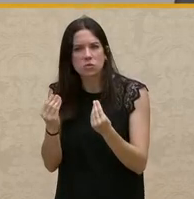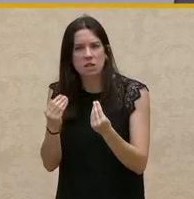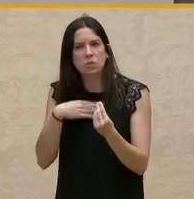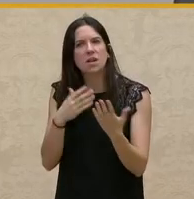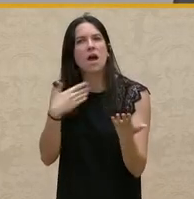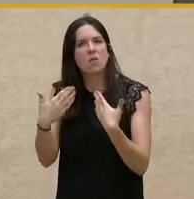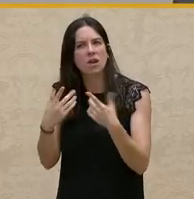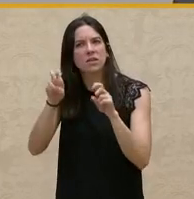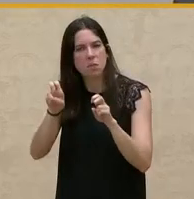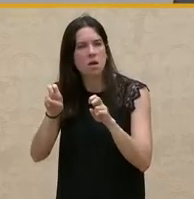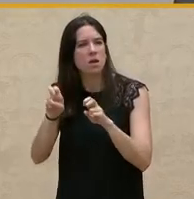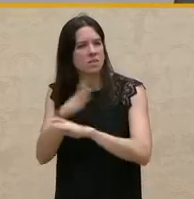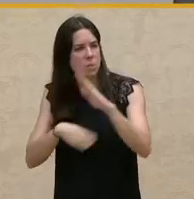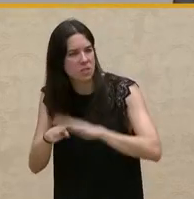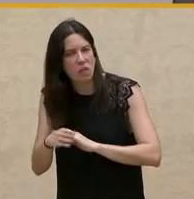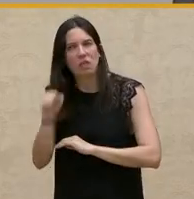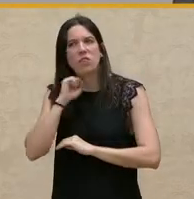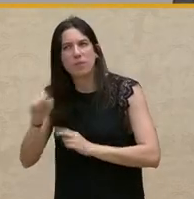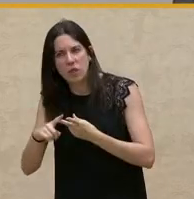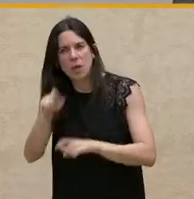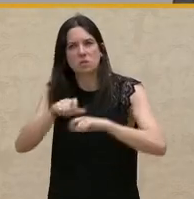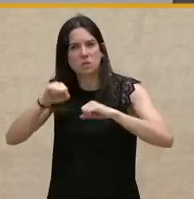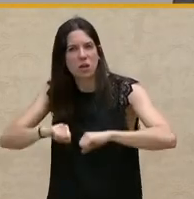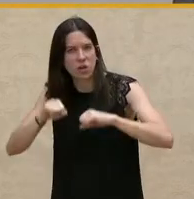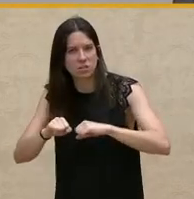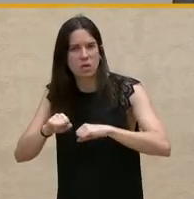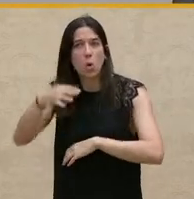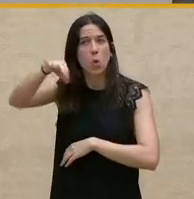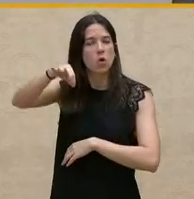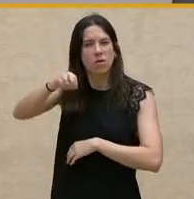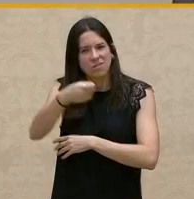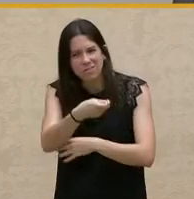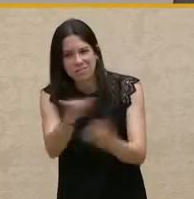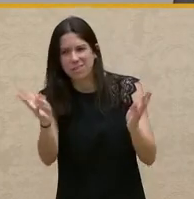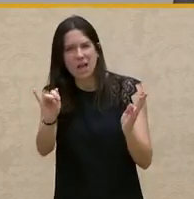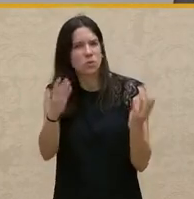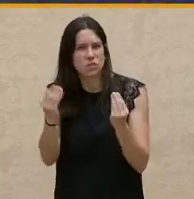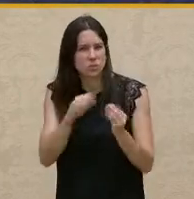de la dependencia y de las personas mayores, que es importante para hacer buenas leyes y